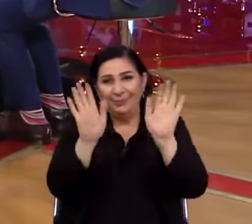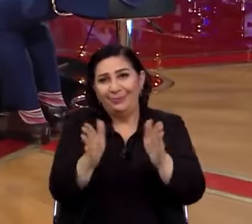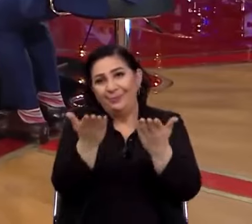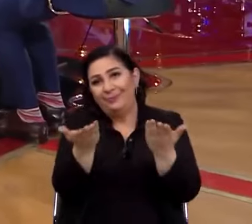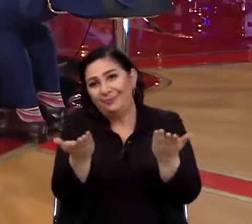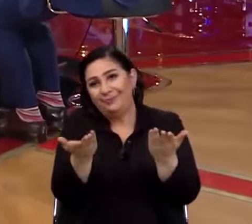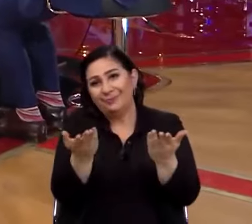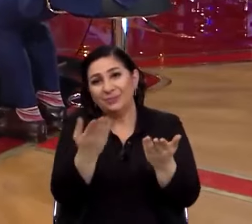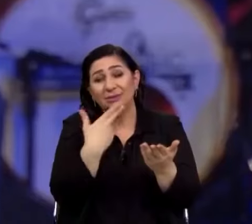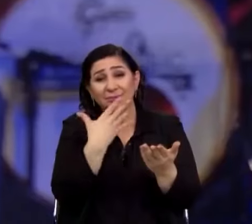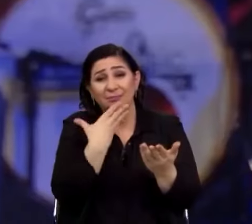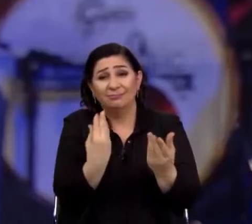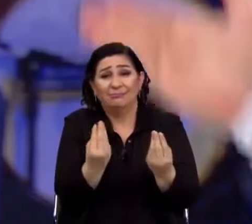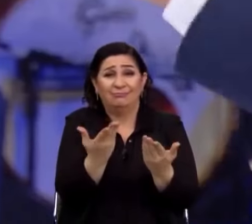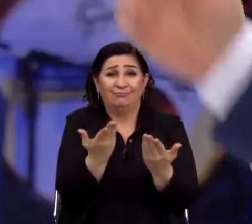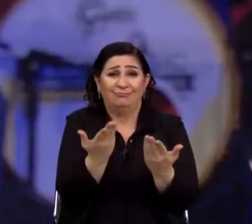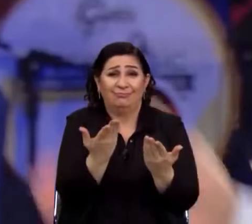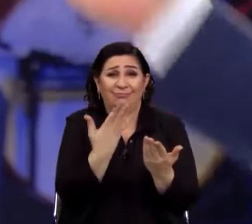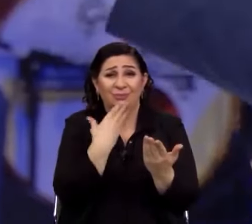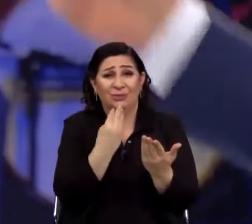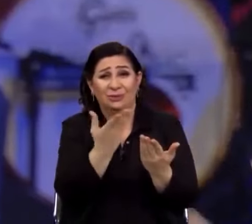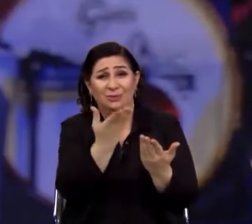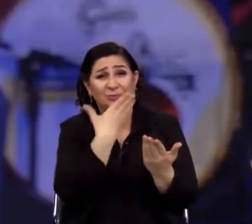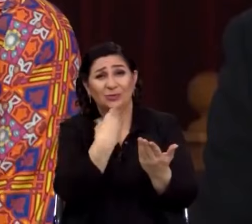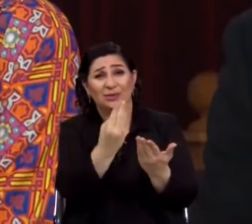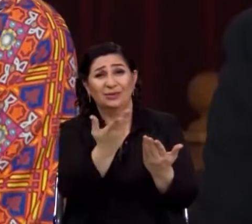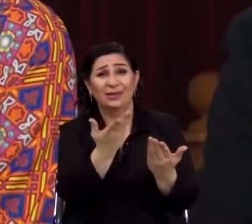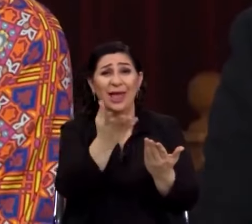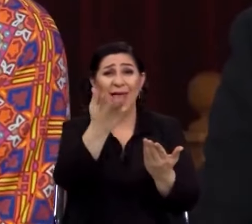şu kızın güzelliğine bak şunun güzelliğine bak şunun güzelliğine bak y